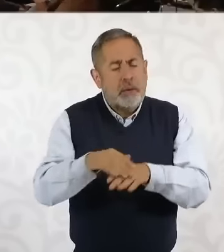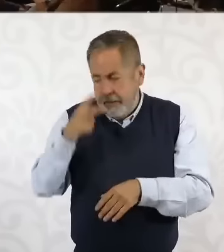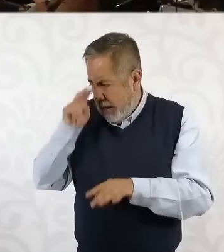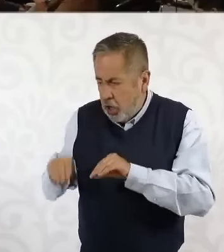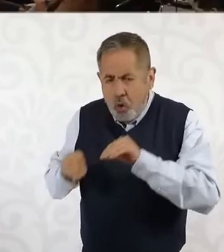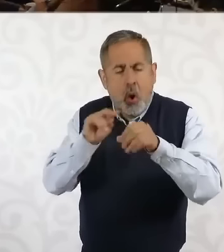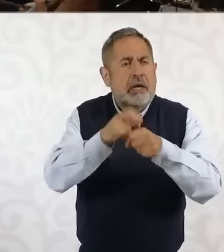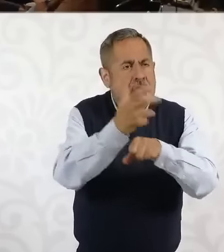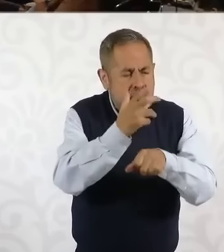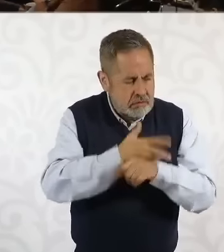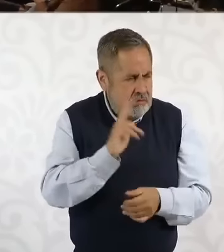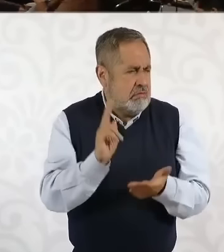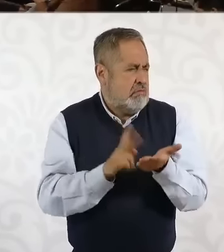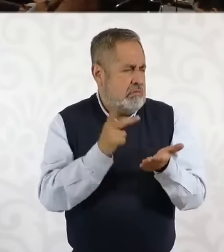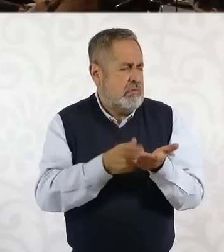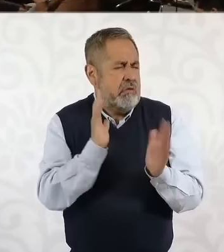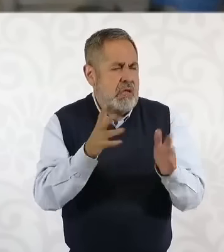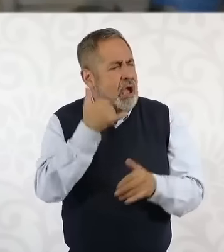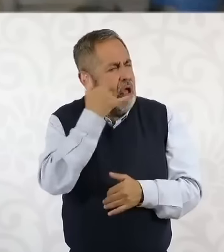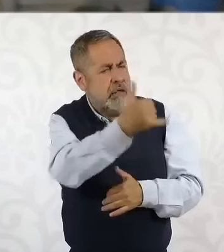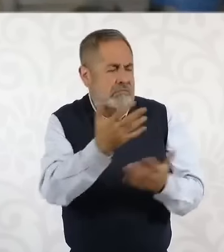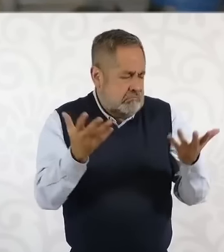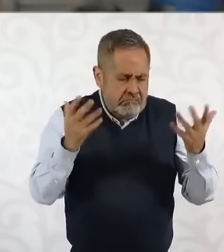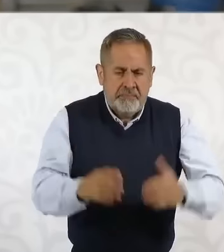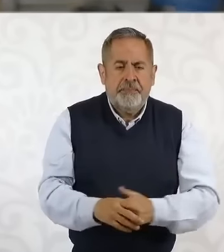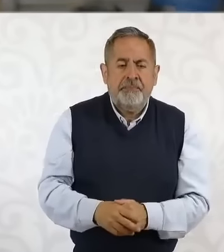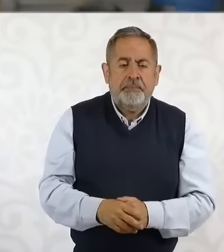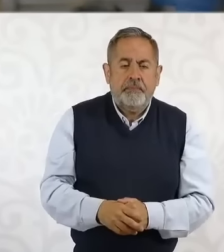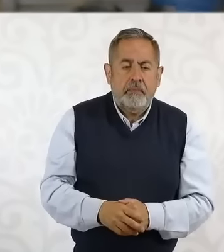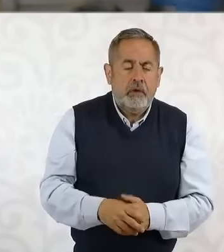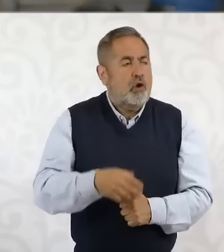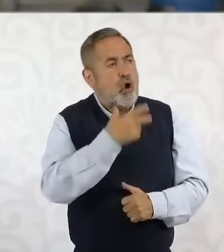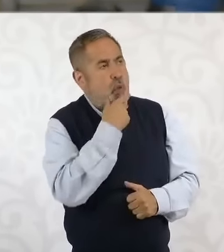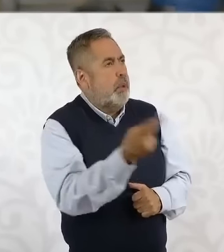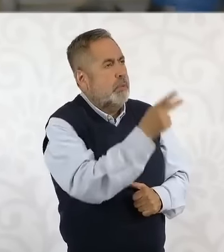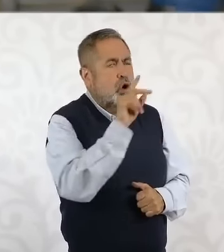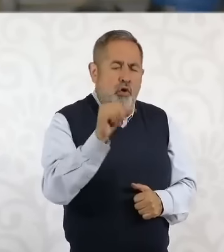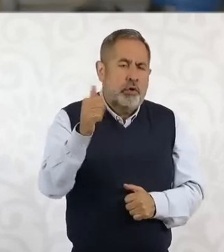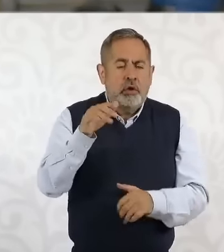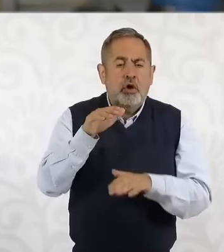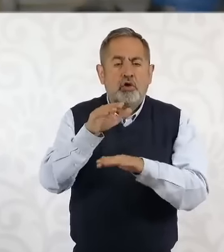En otro asunto también me gustaría preguntarle sobre el percance que tuvo el el corredor